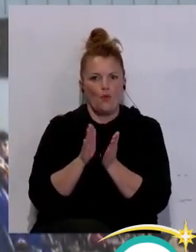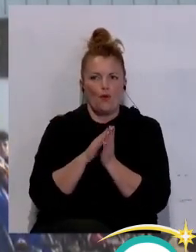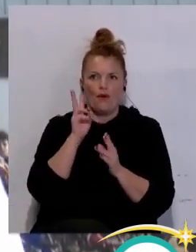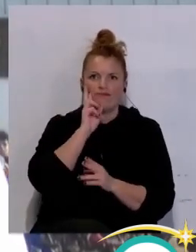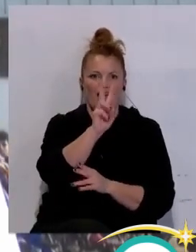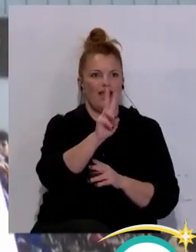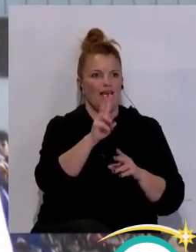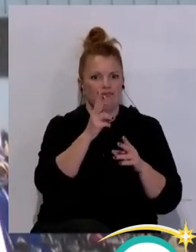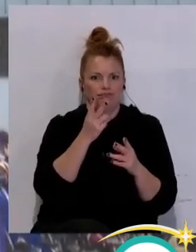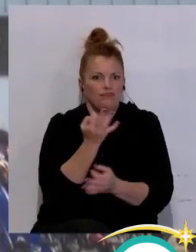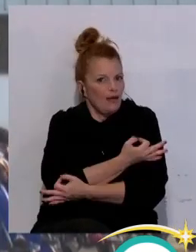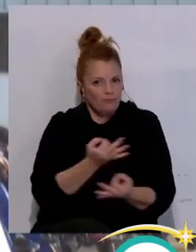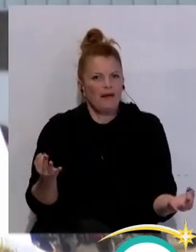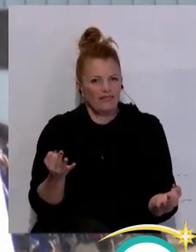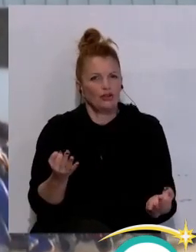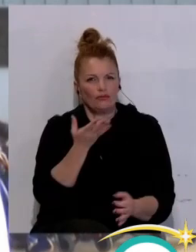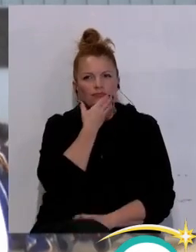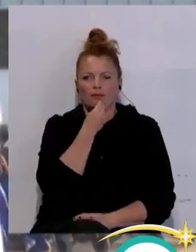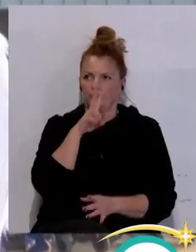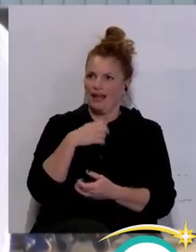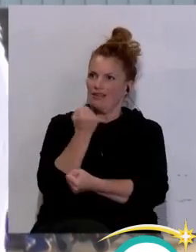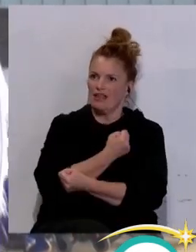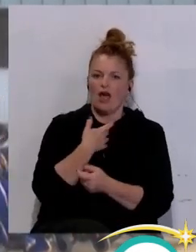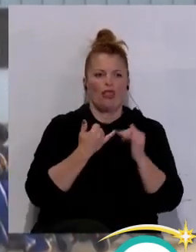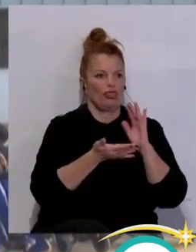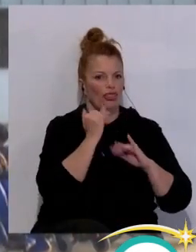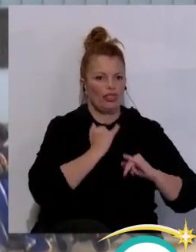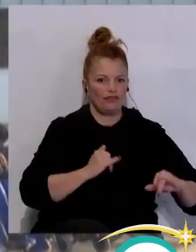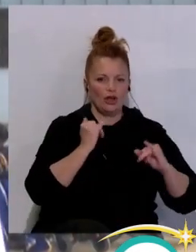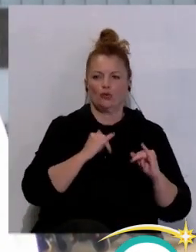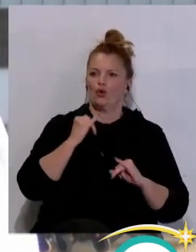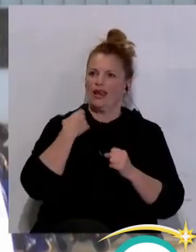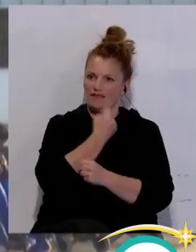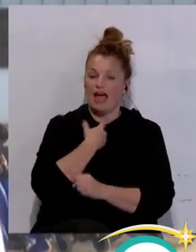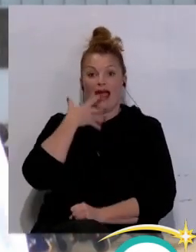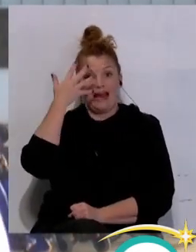es ideal porque siempre yo es navidad disfruto la Navidad es Carnaval nos disfrazamos hacemos